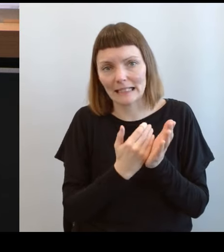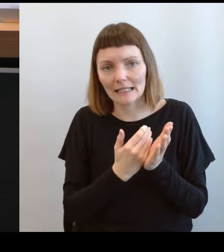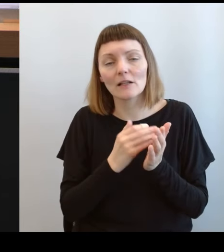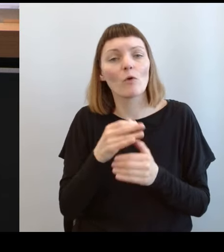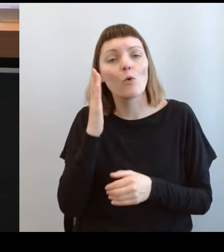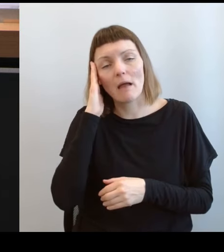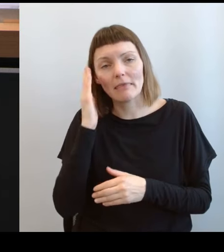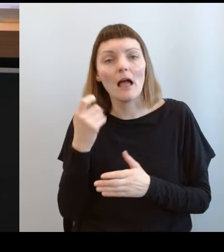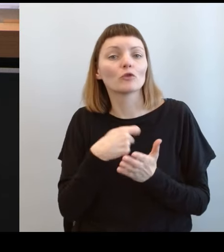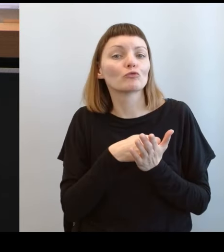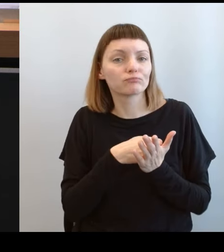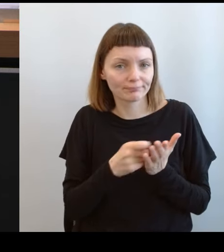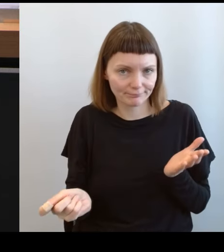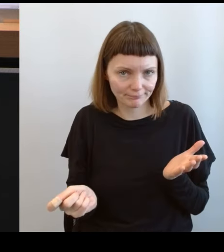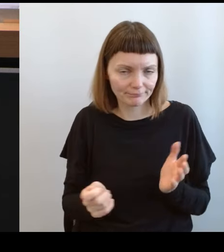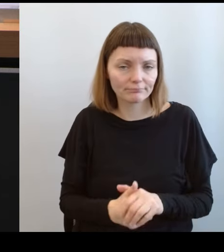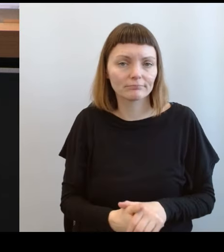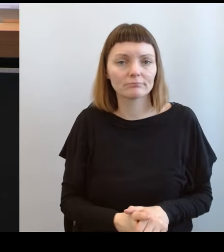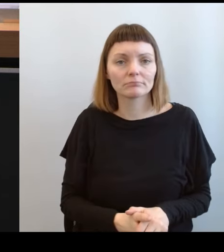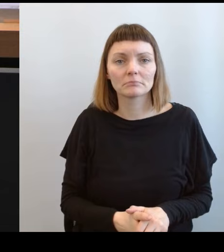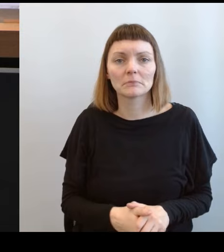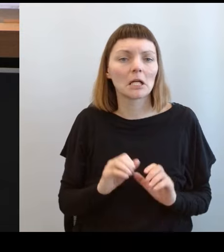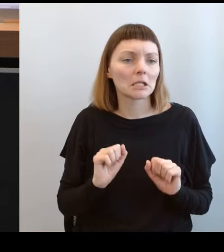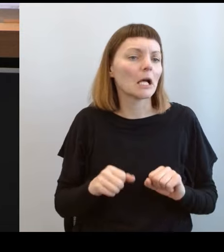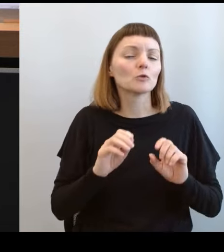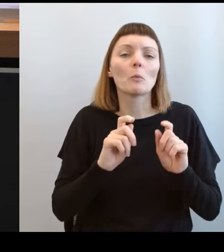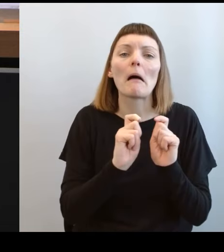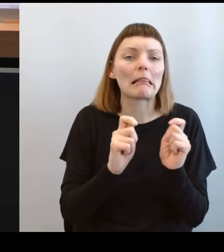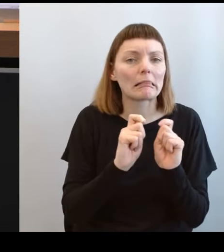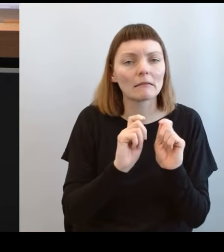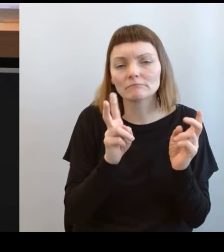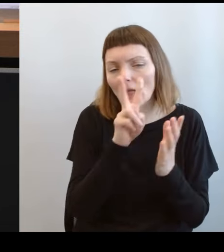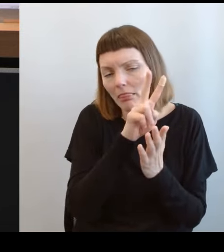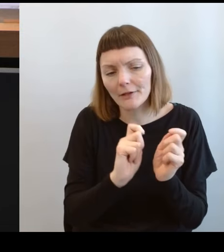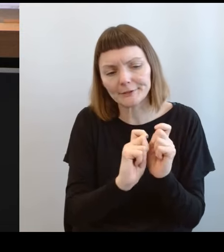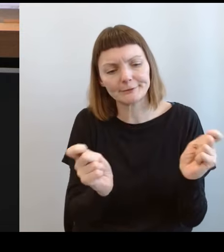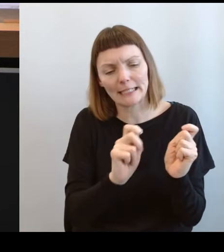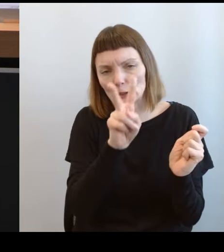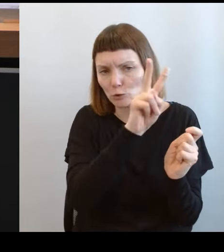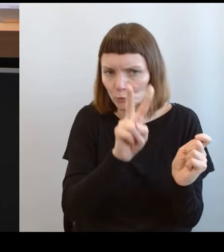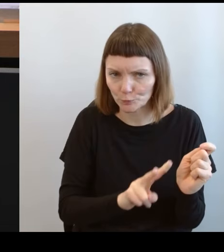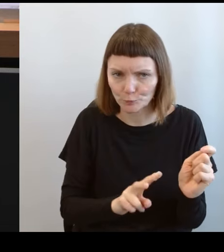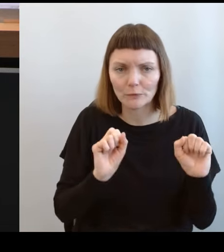Und nach anfänglichem Zögern hatte dann auch Ex-Senator Schwarz und da bin ich ihm sehr dankbar und auch die SPD